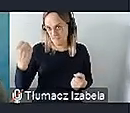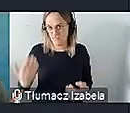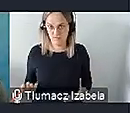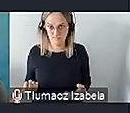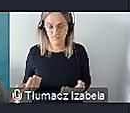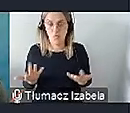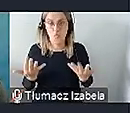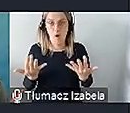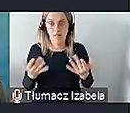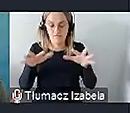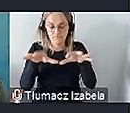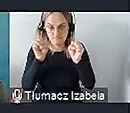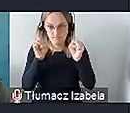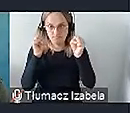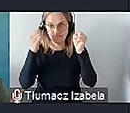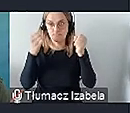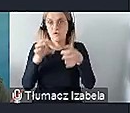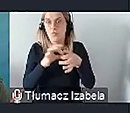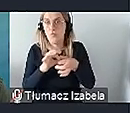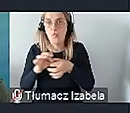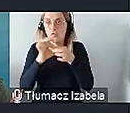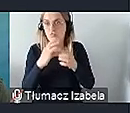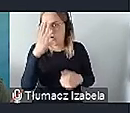Czyli łatwiej nam zapamiętać coś, co łączy się z obrazem.